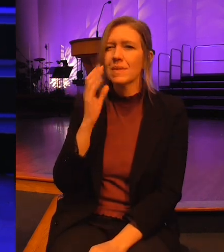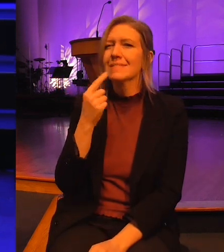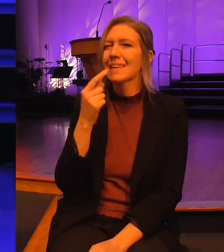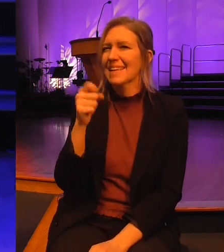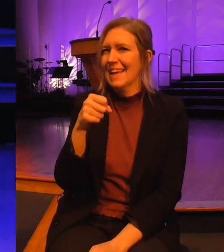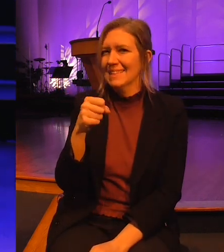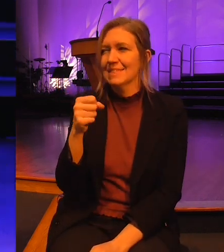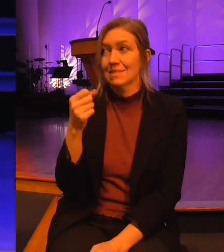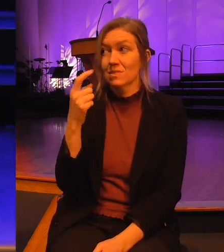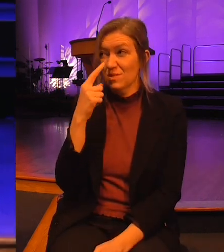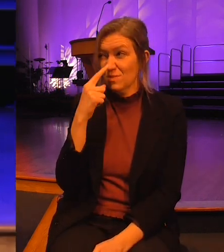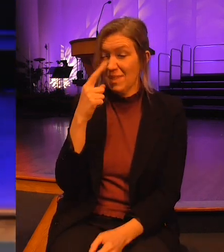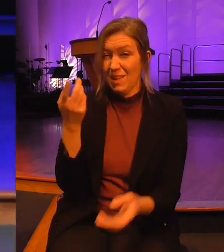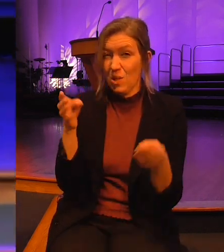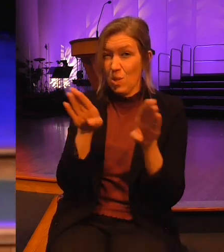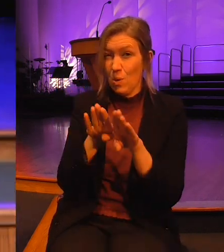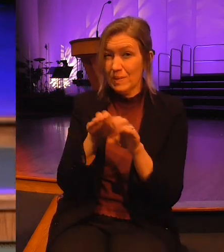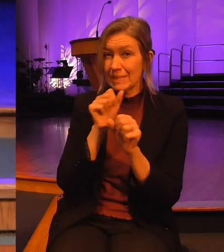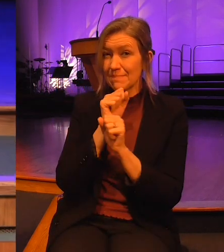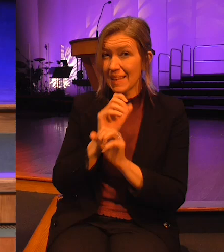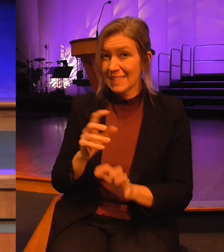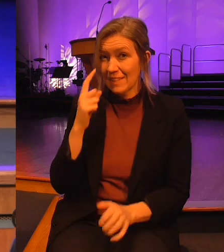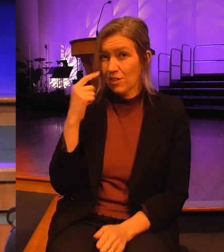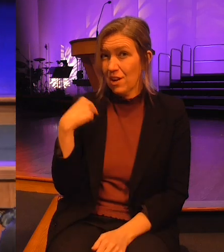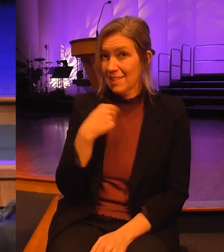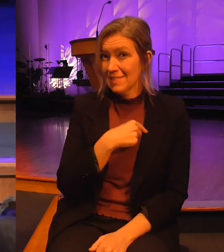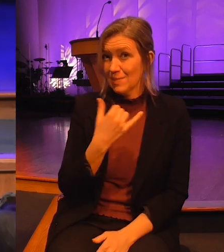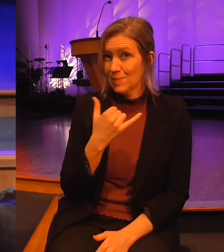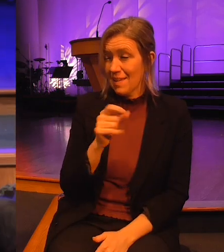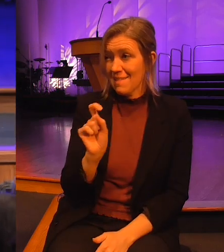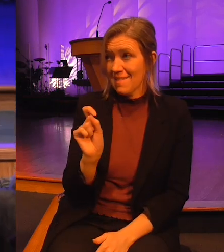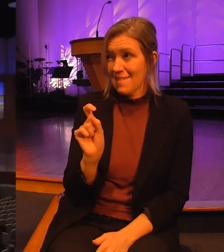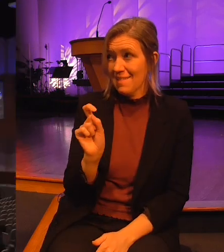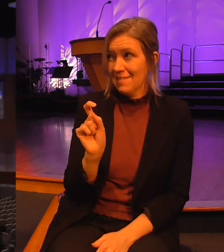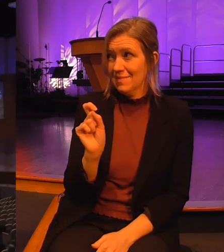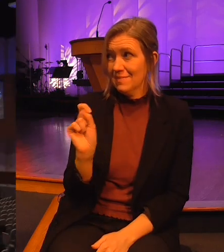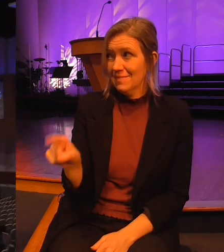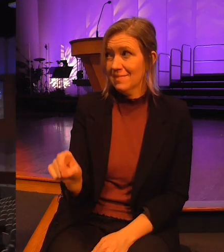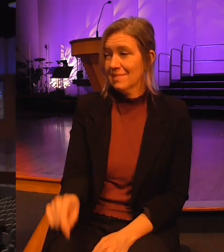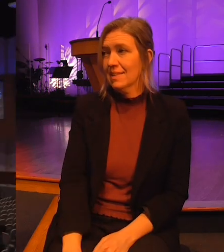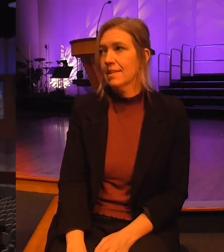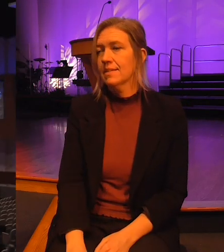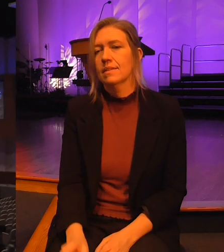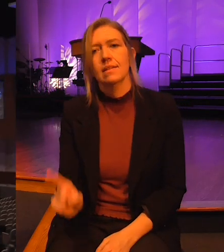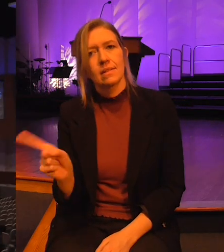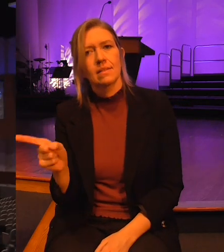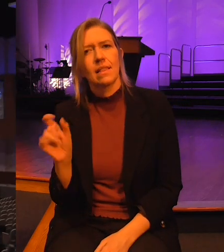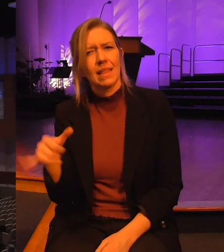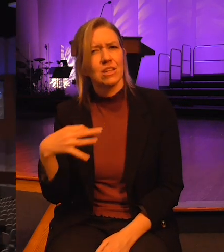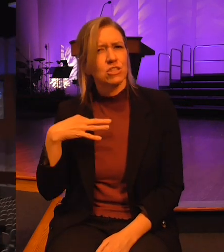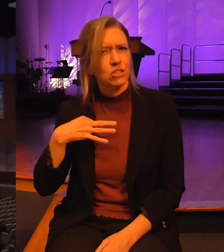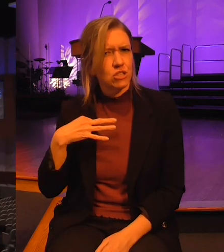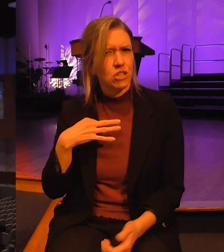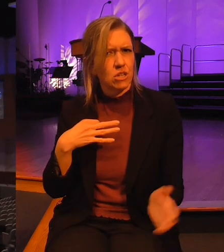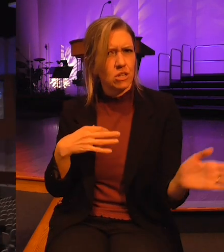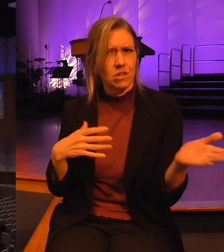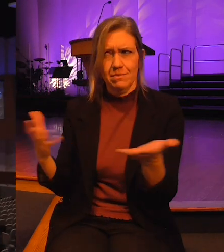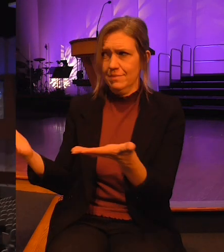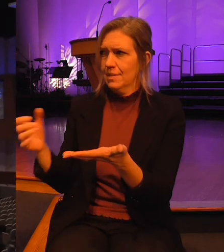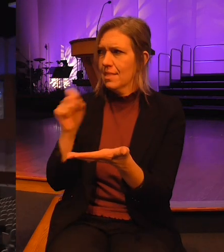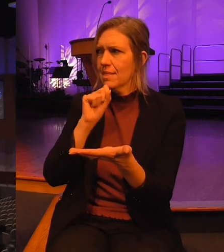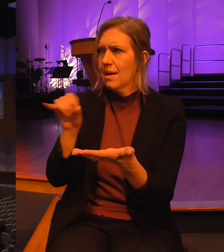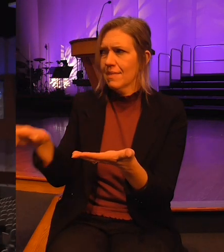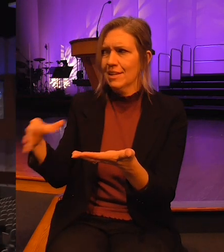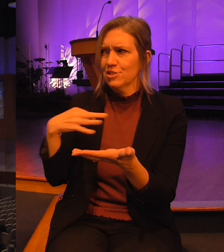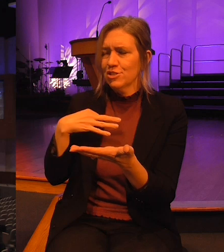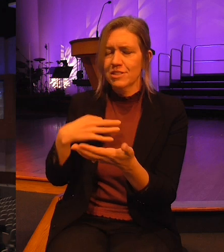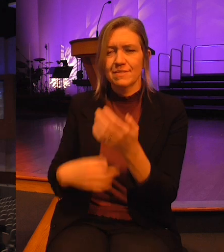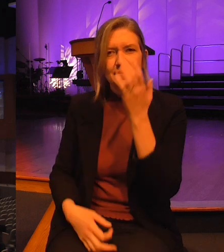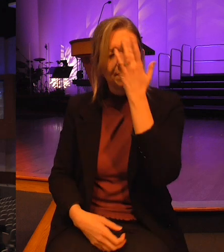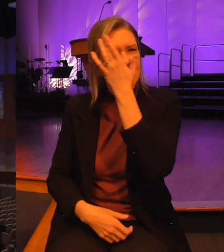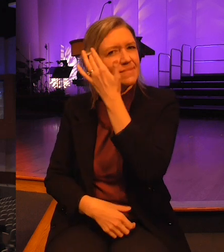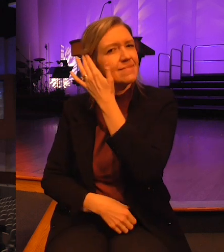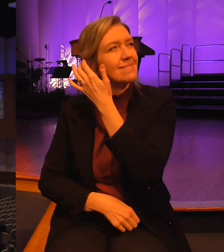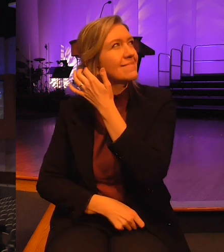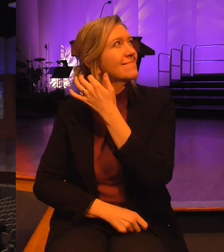hoy, miren esa camisa, señoras. y caballeros, me encanta ese Shir, sí, si las abejas fueran